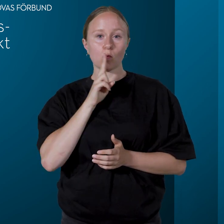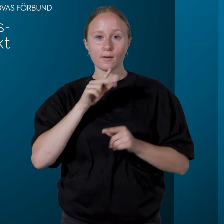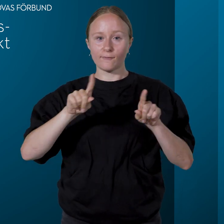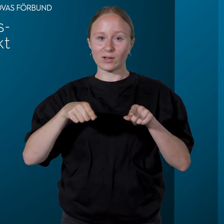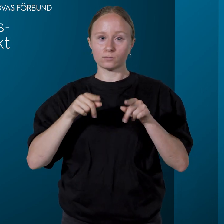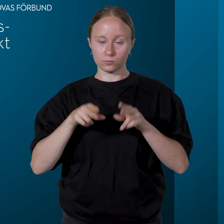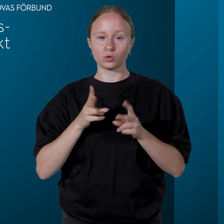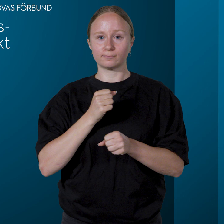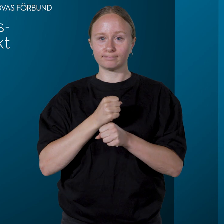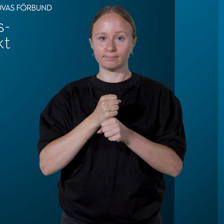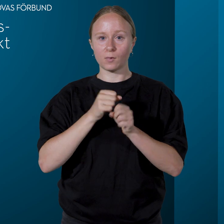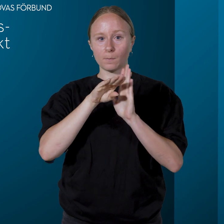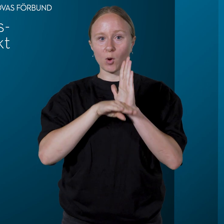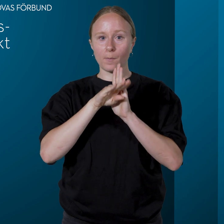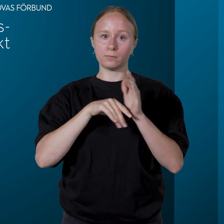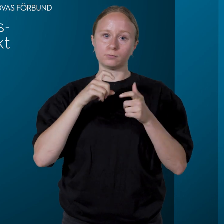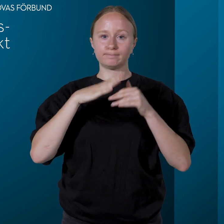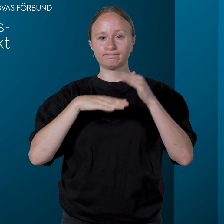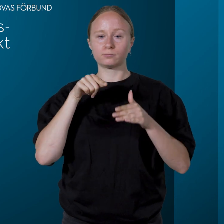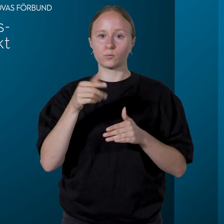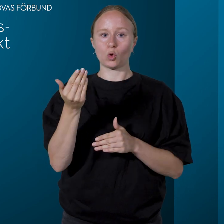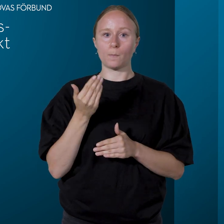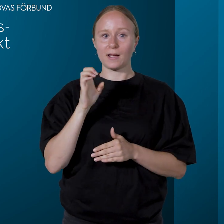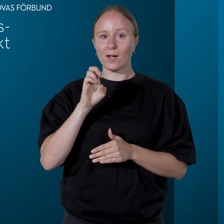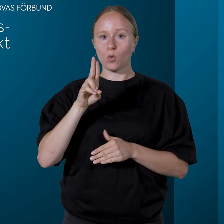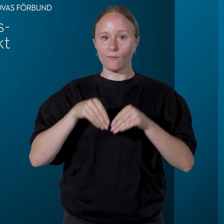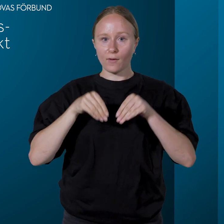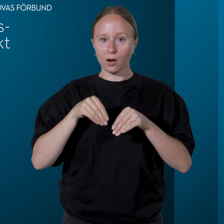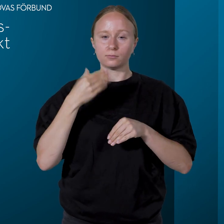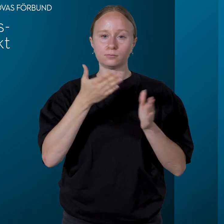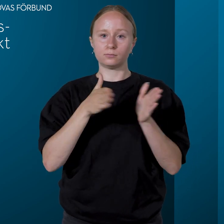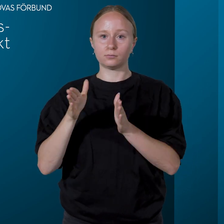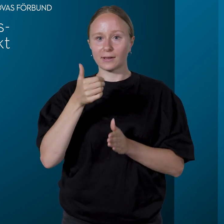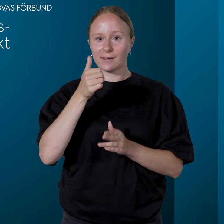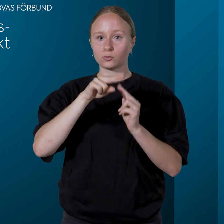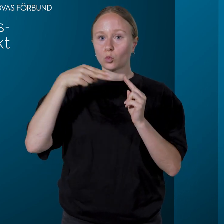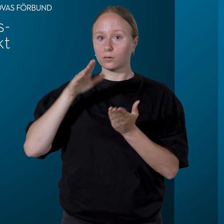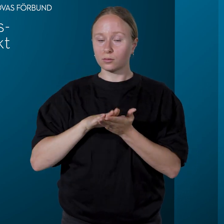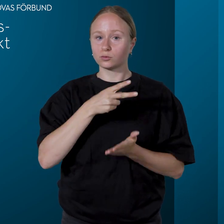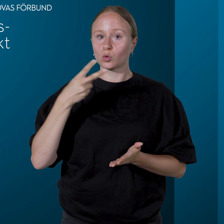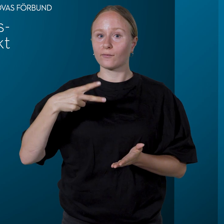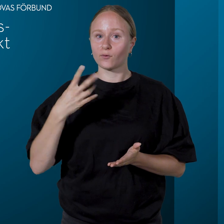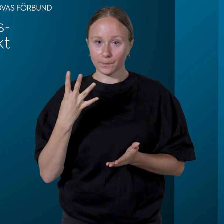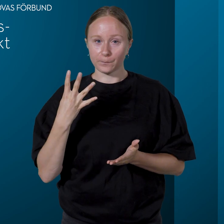Finlands Dövas Förbund har också producerat ett program - som behandlar det kommande EU-valet, som hålls den 9 juni 2024.